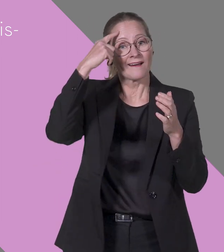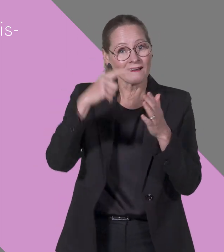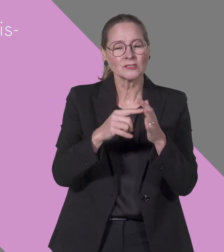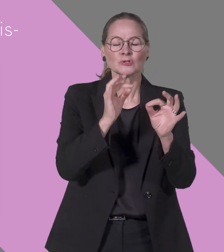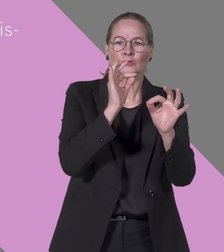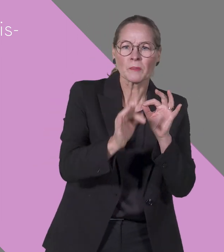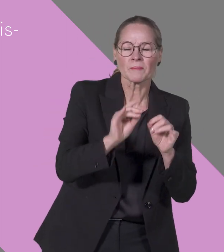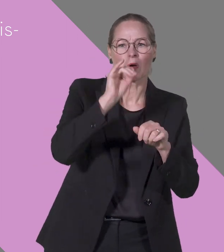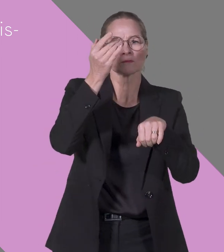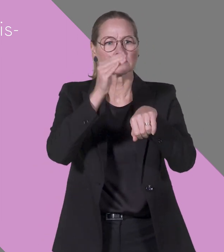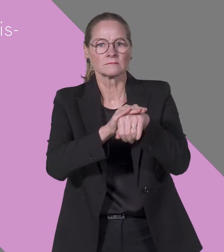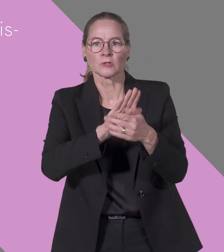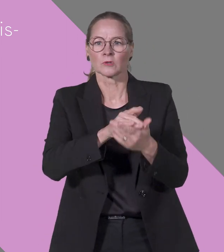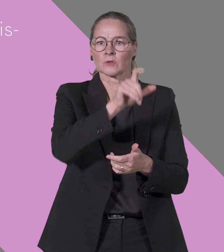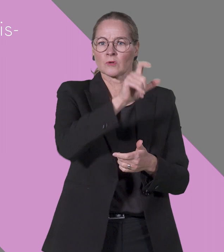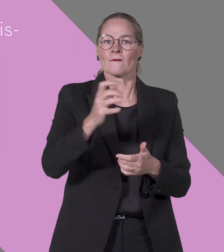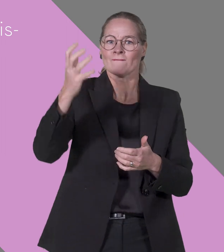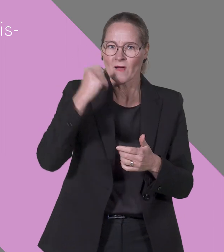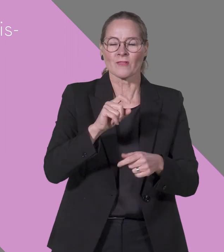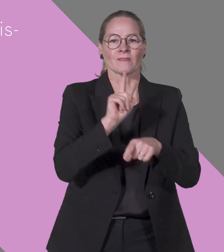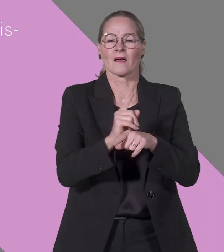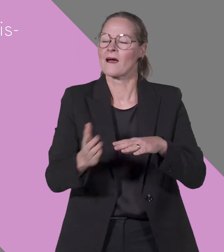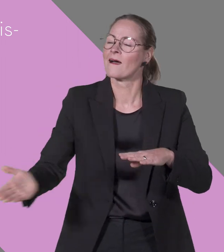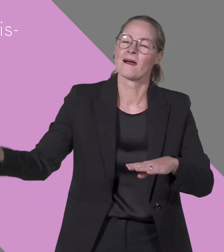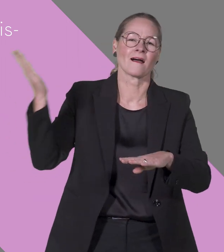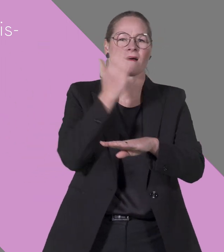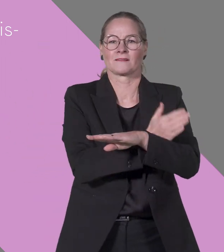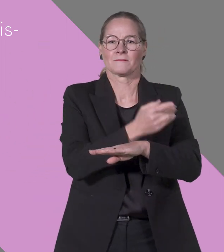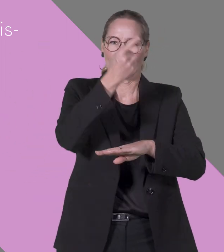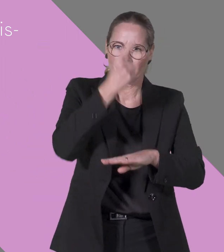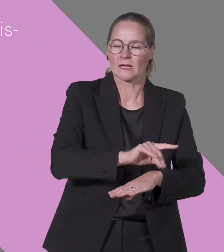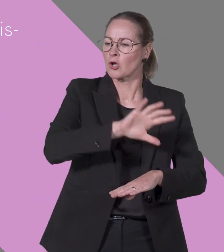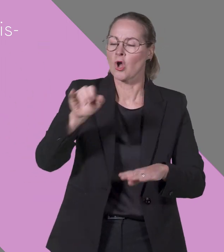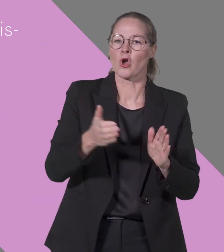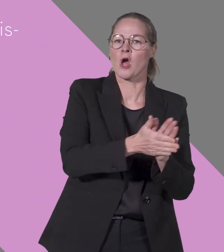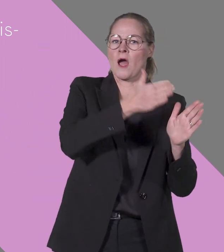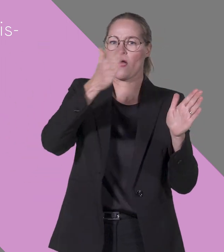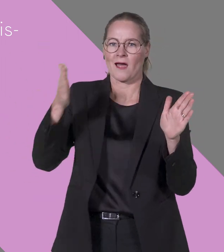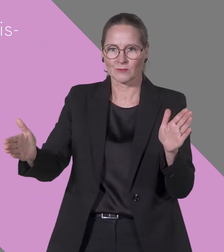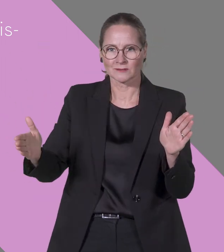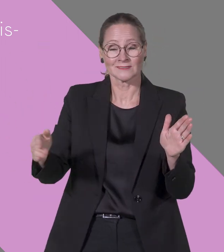sopivat ja osaavat tulkit voitaisiin tilata kerralla koko kaudelle.